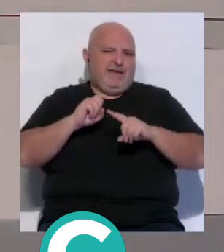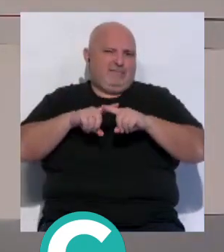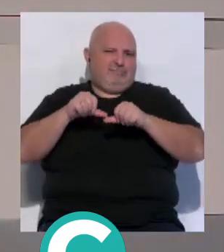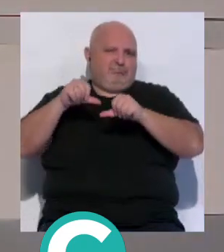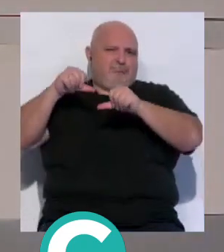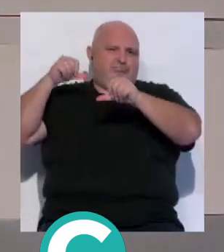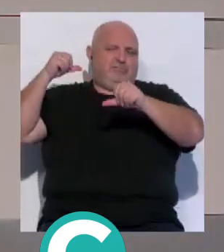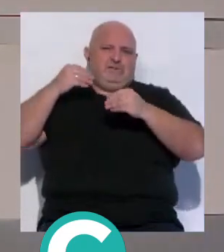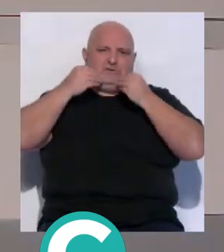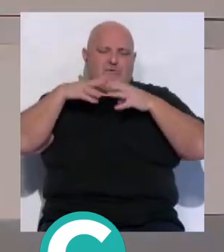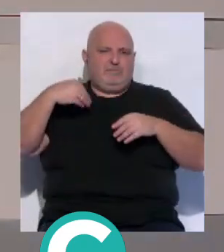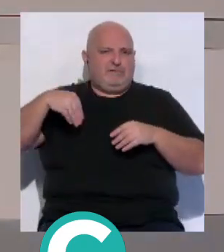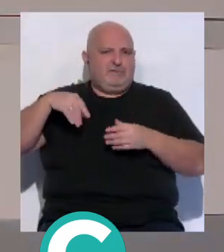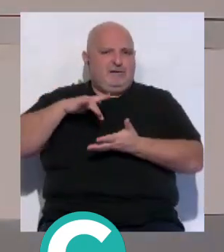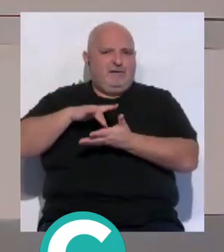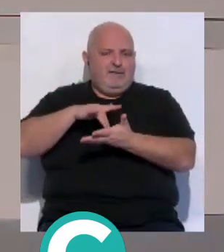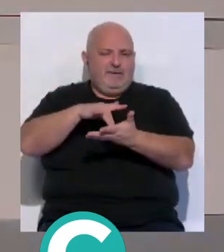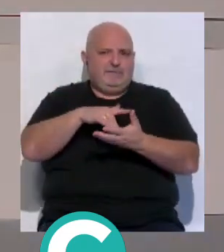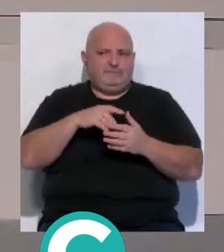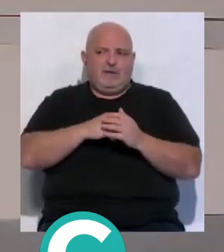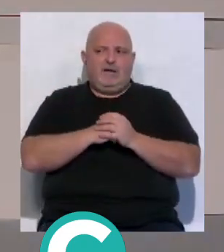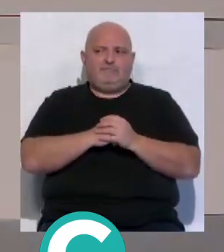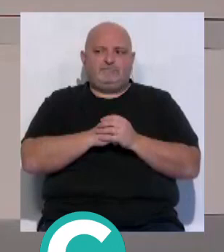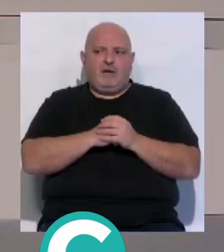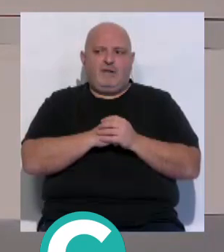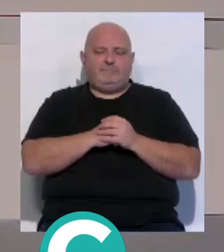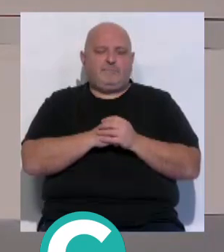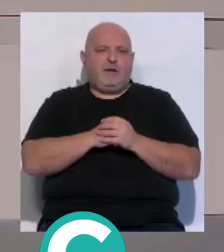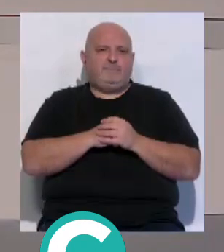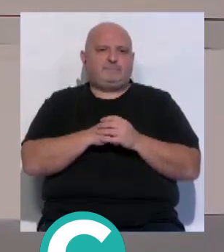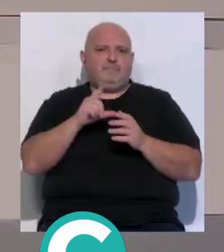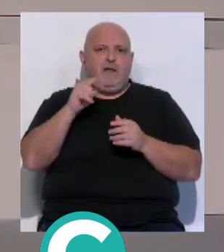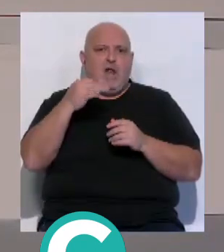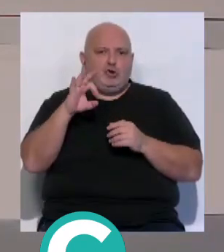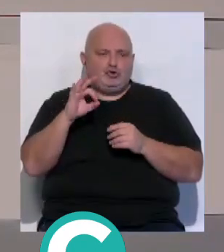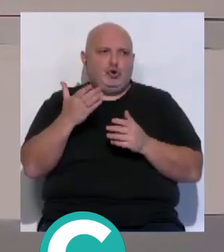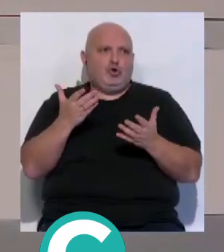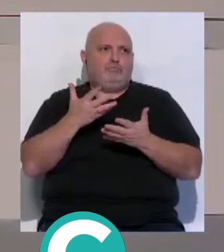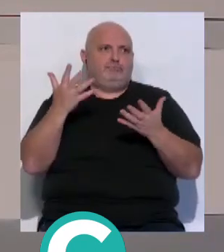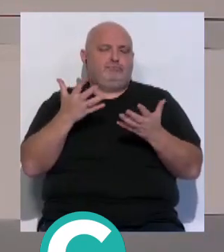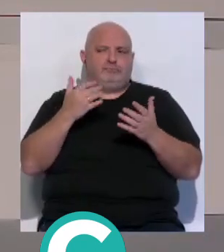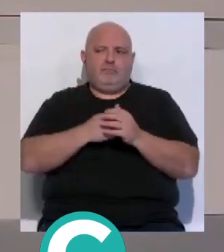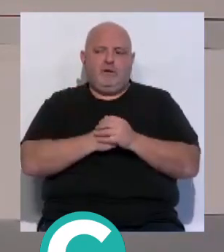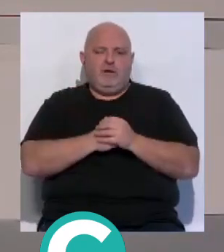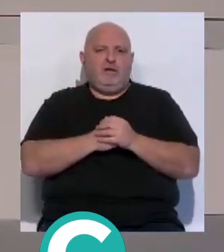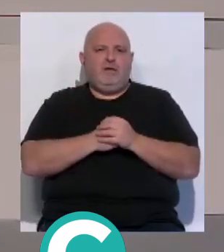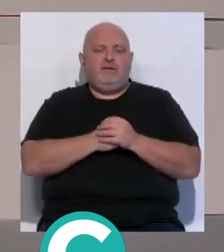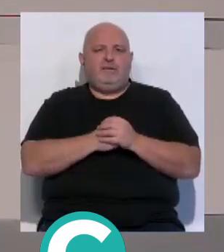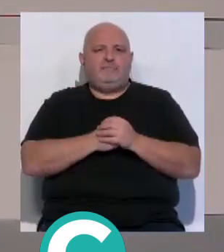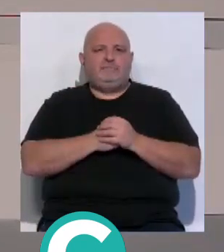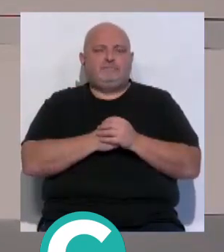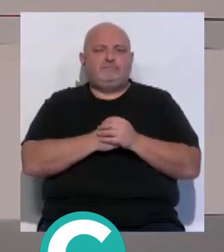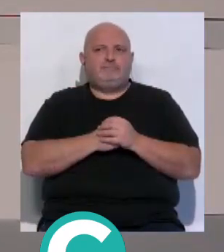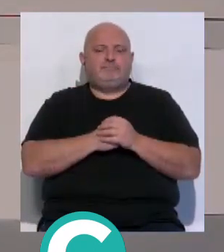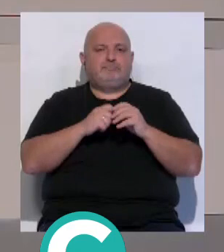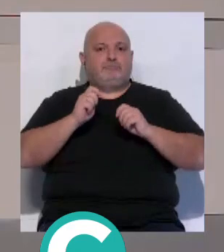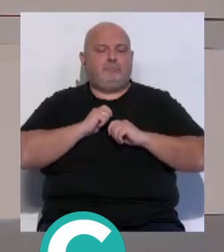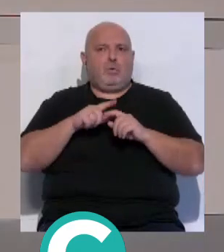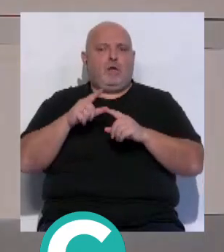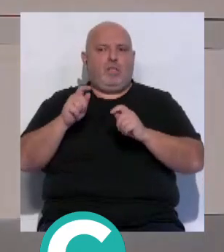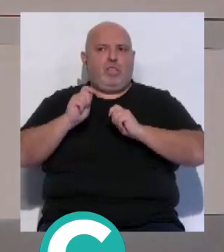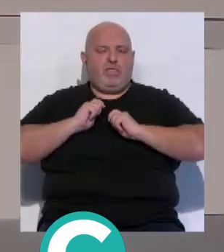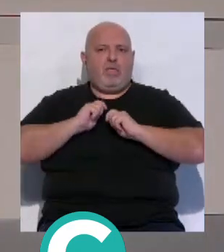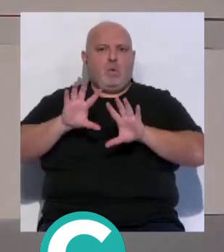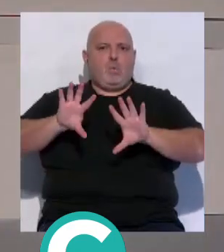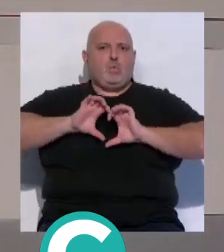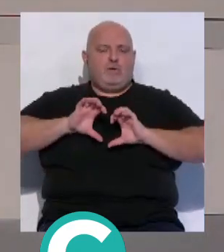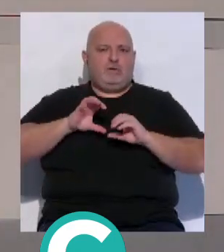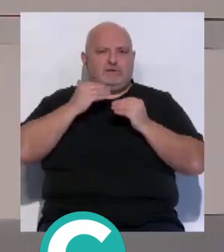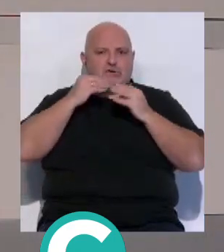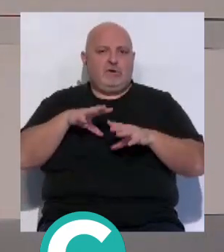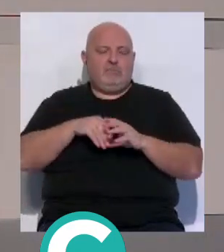diferentes presidentes que Vicente Alonso O sea que y me empapé un poco esa historia pero ahora